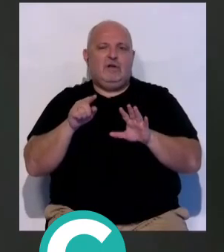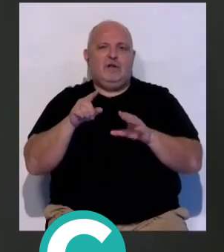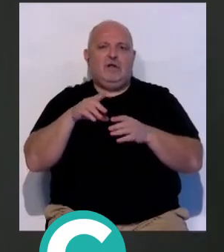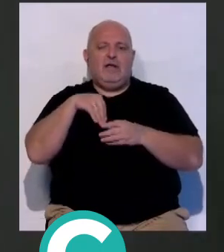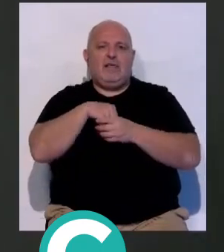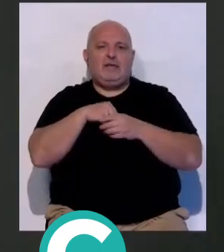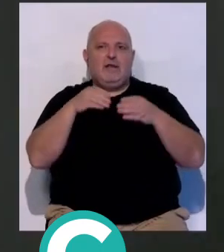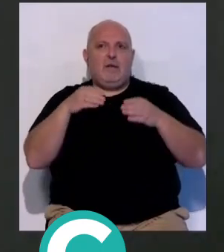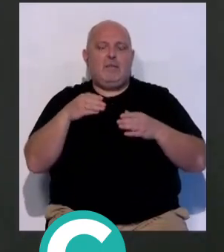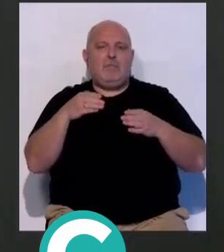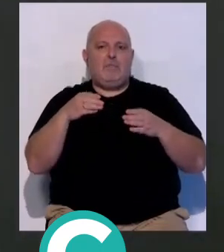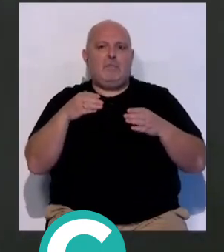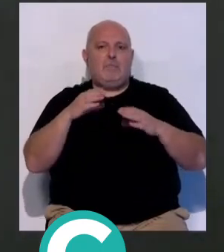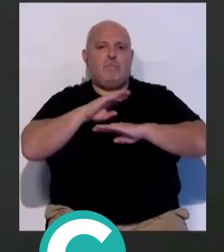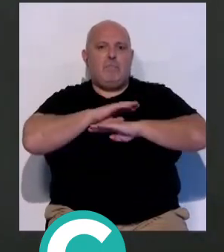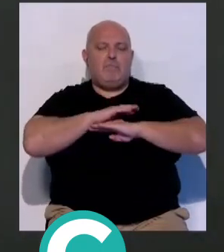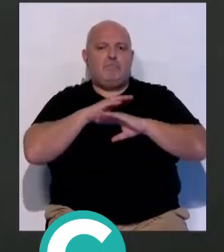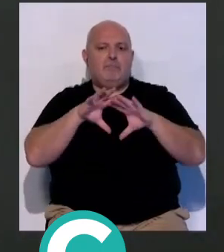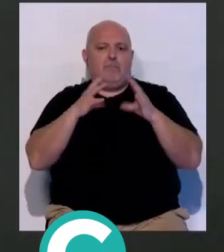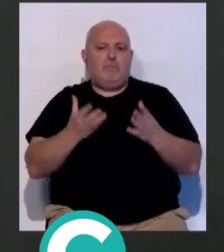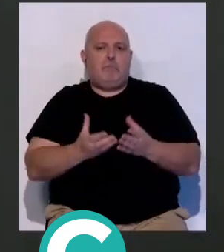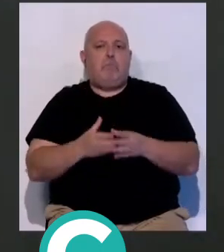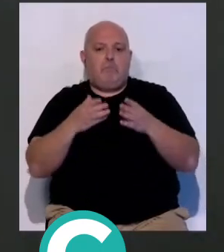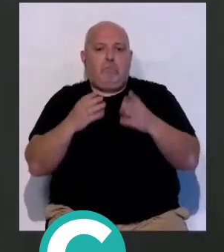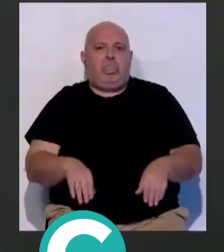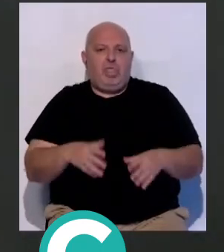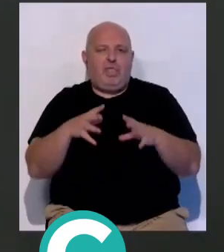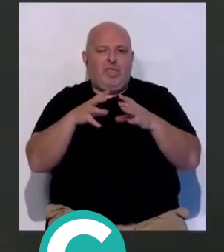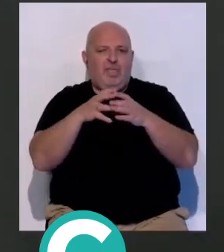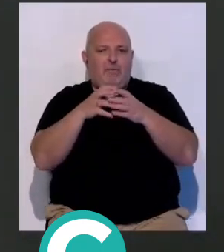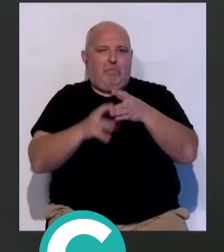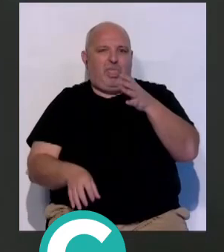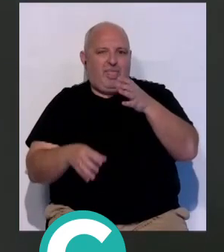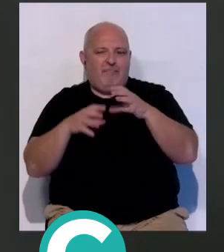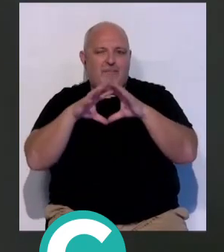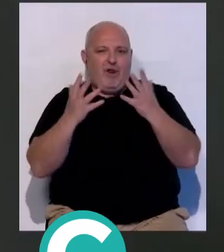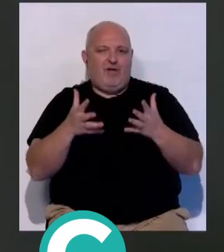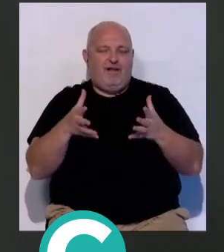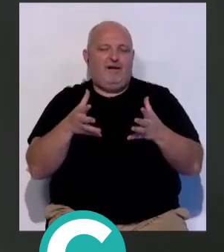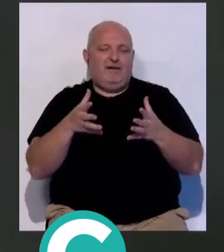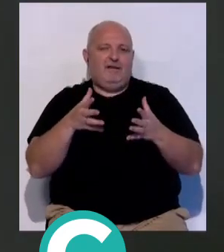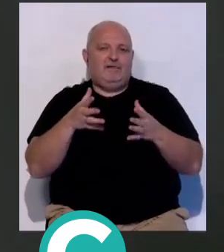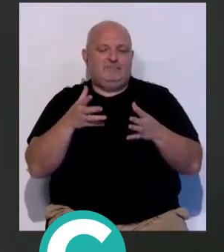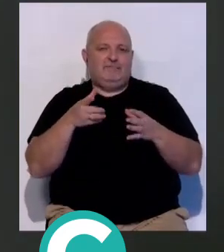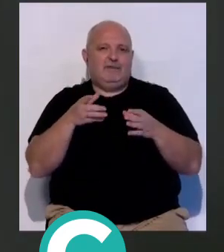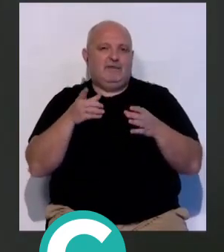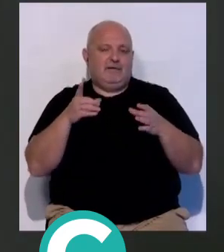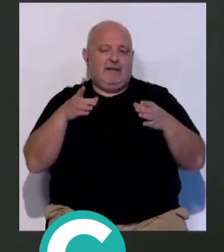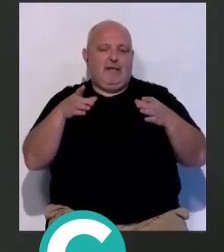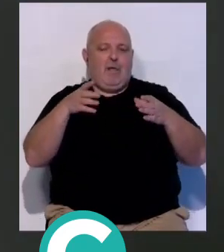y no coge el balón se le escurre y se queda y se quedan son ocurrencias de allí perotazos a la olla